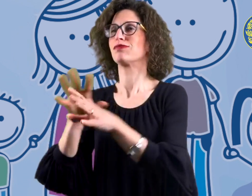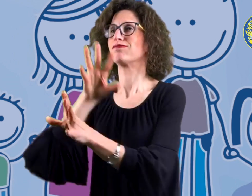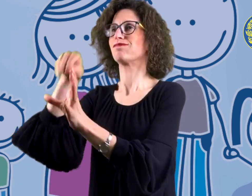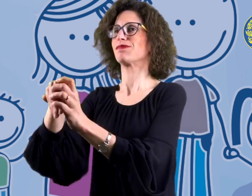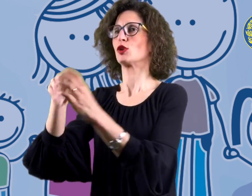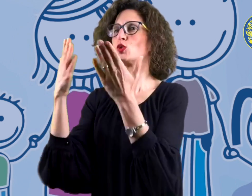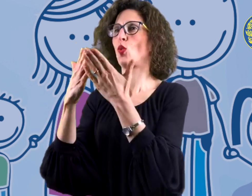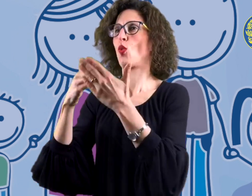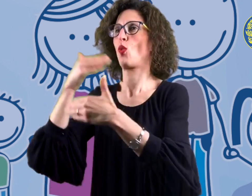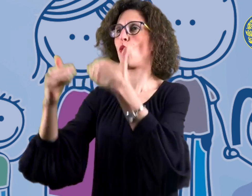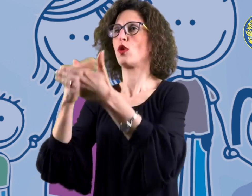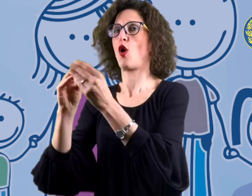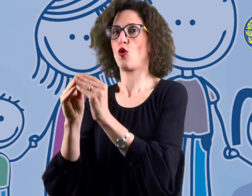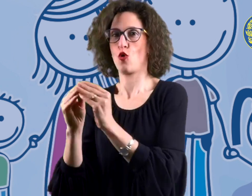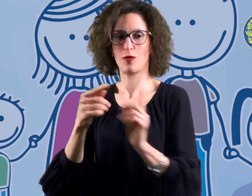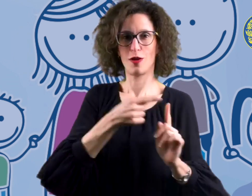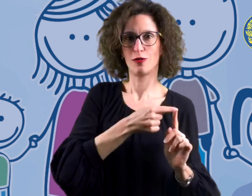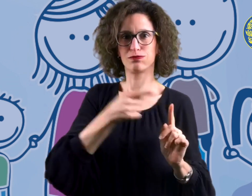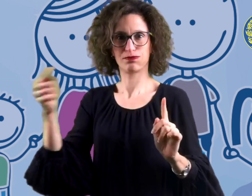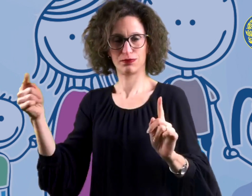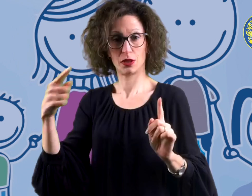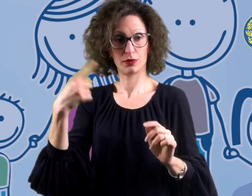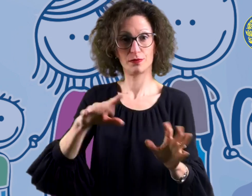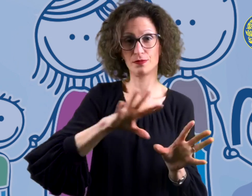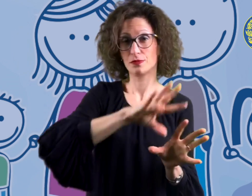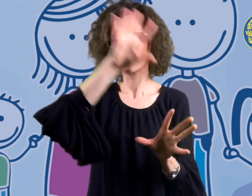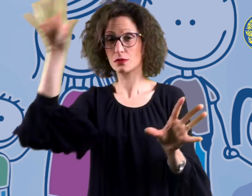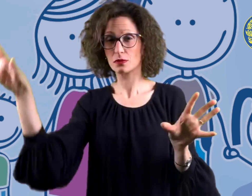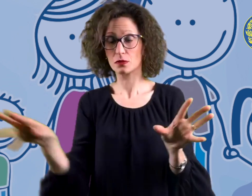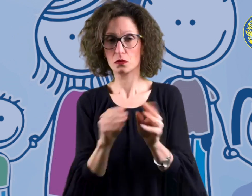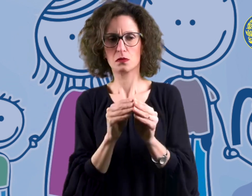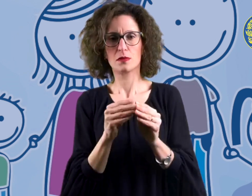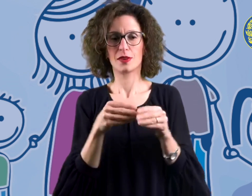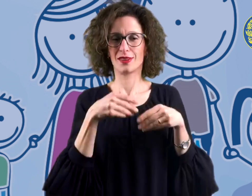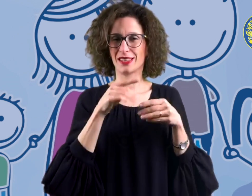universitario e al proseguimento degli studi. Questi argomenti verranno spiegati